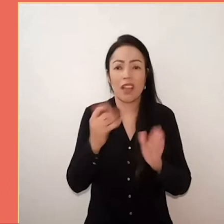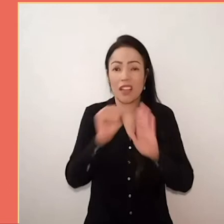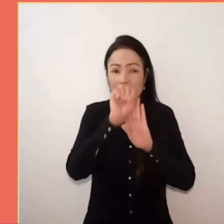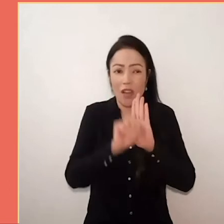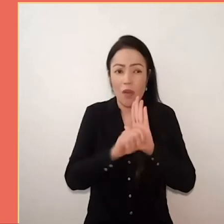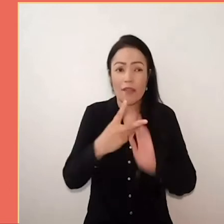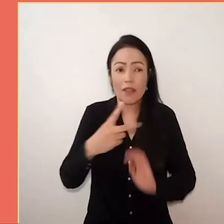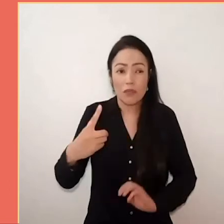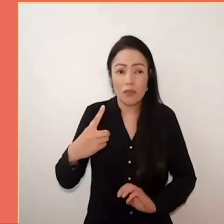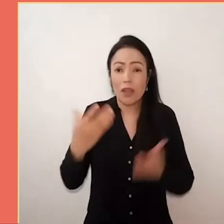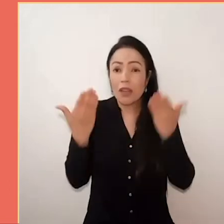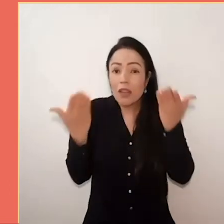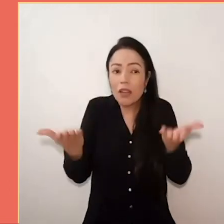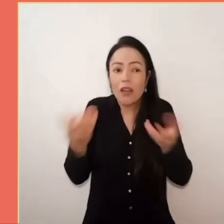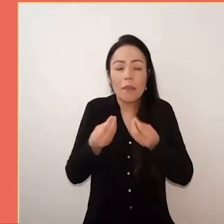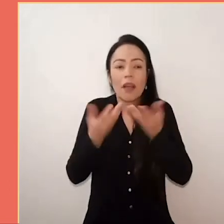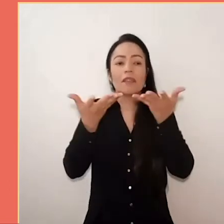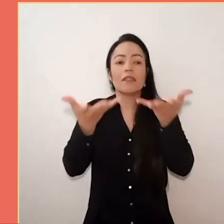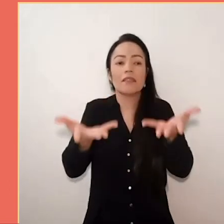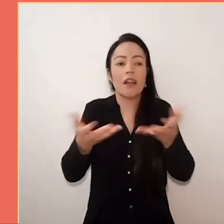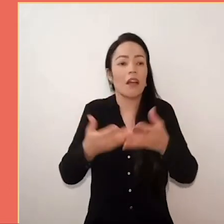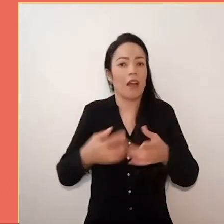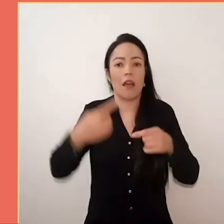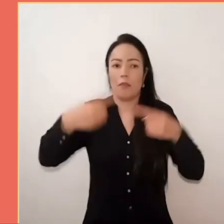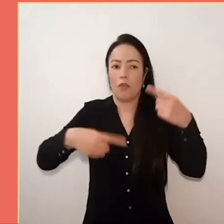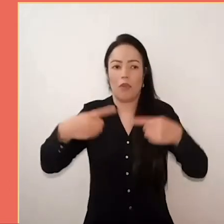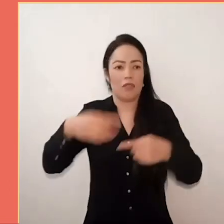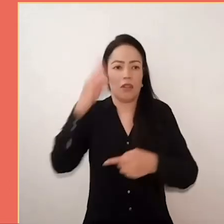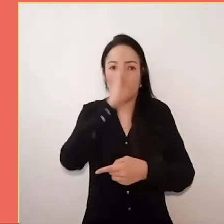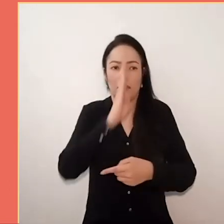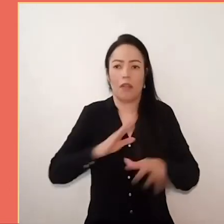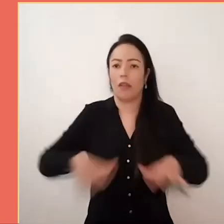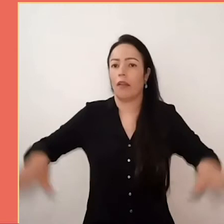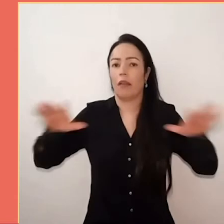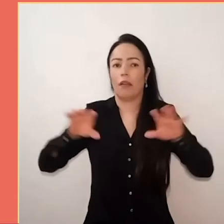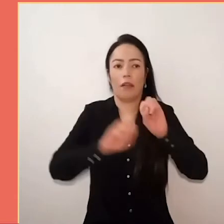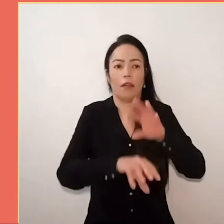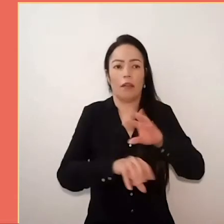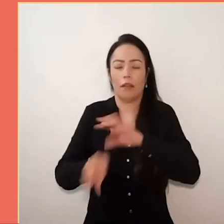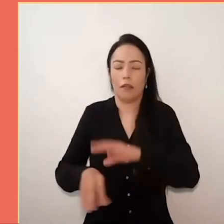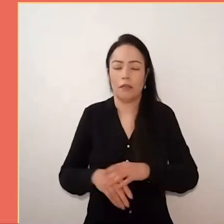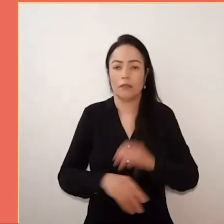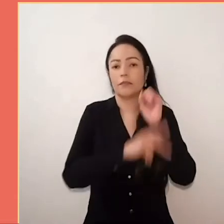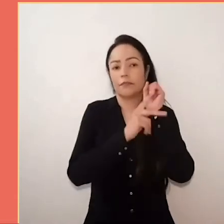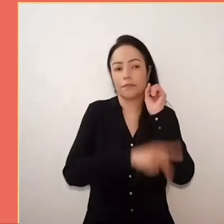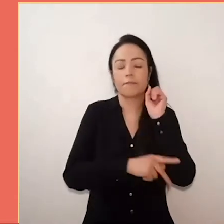é isso que se apresenta como a grande política nacional de alfabetização. Um projeto de formação do leitor.